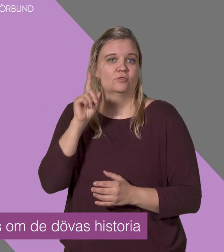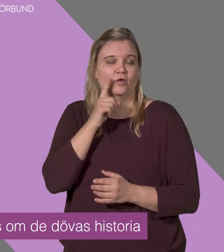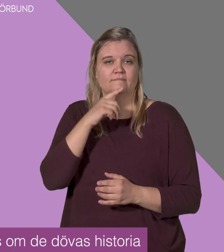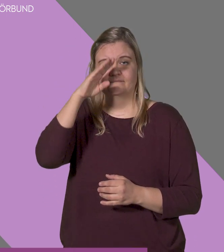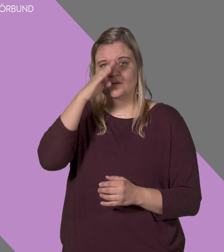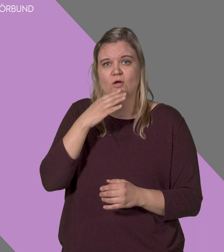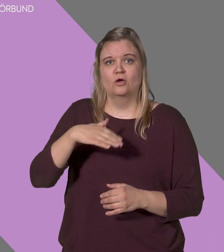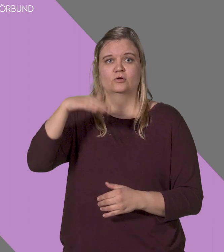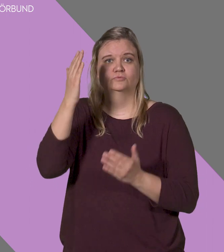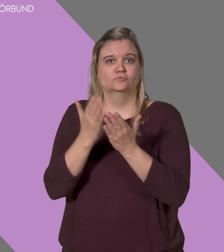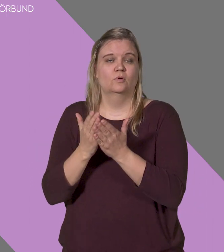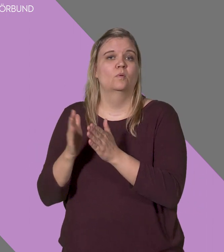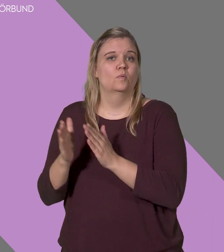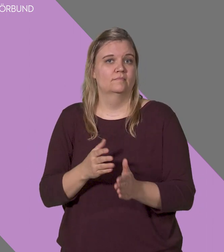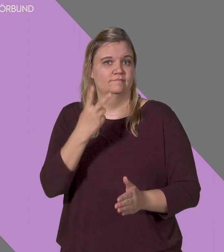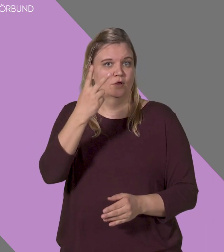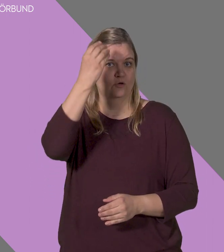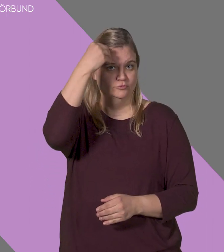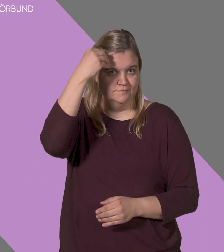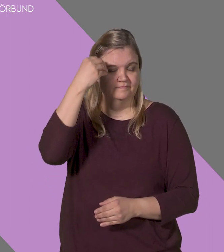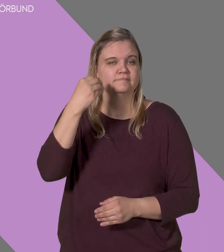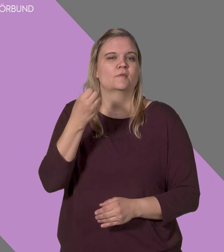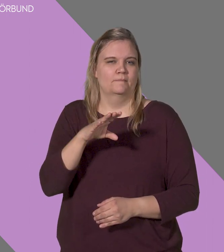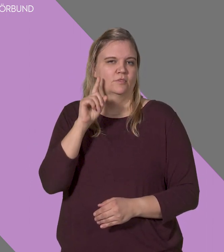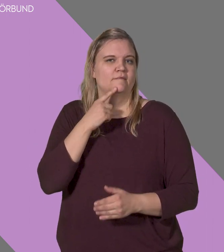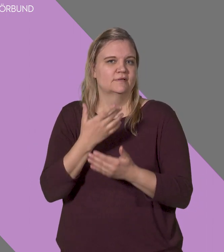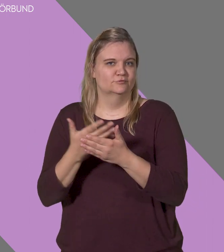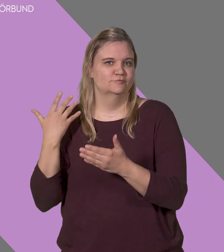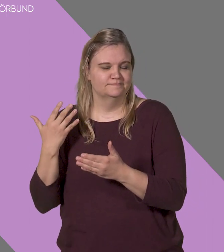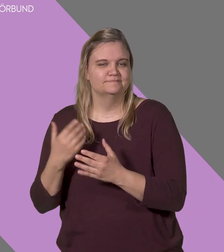Dövas folkhögskola ordnar två kurser om dövas historia.